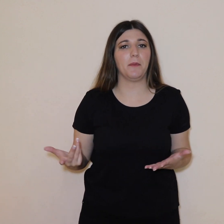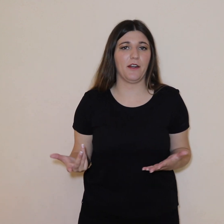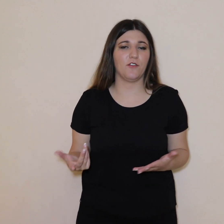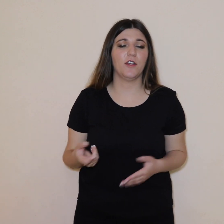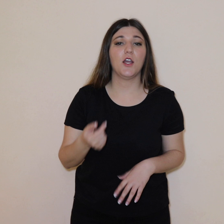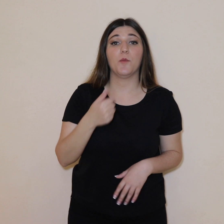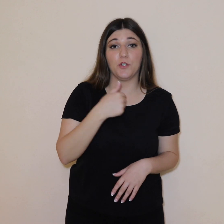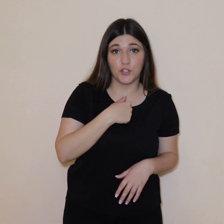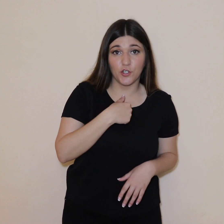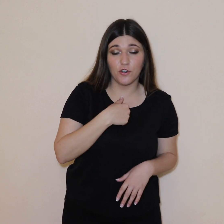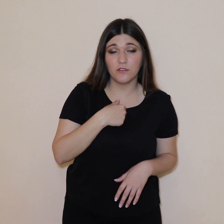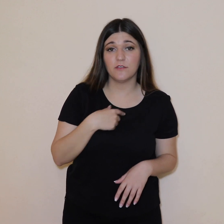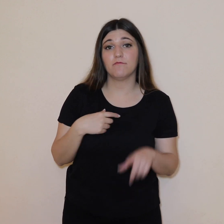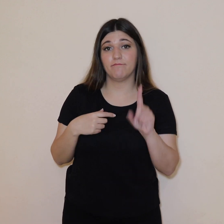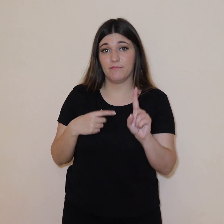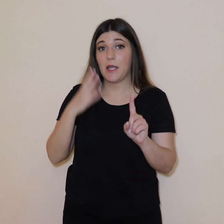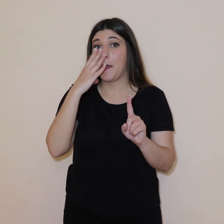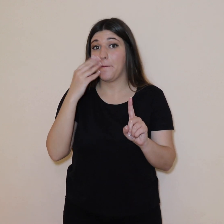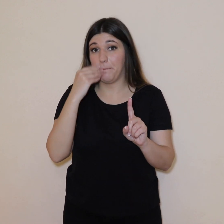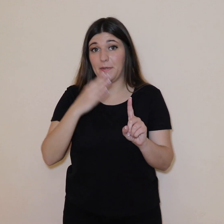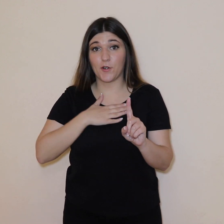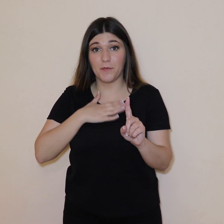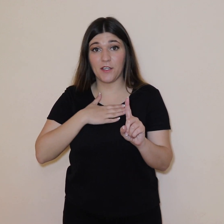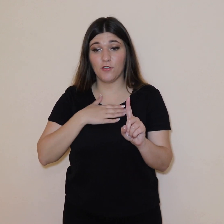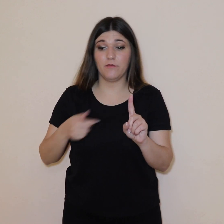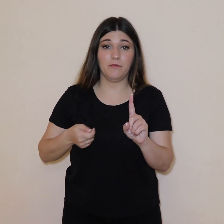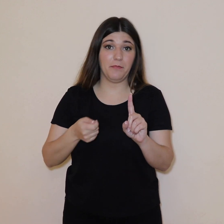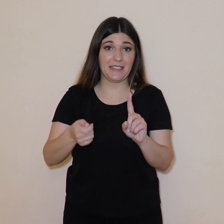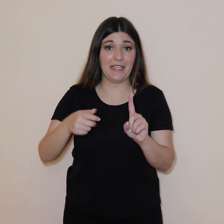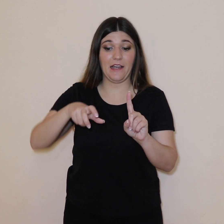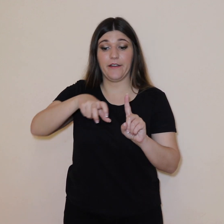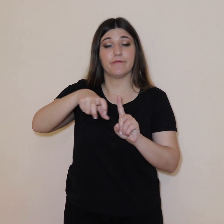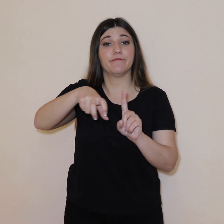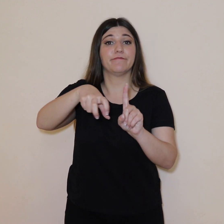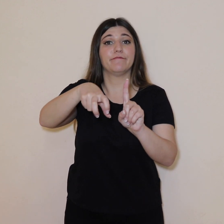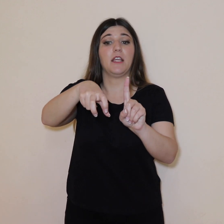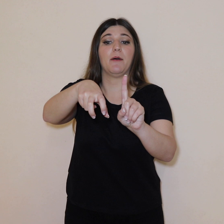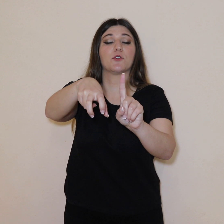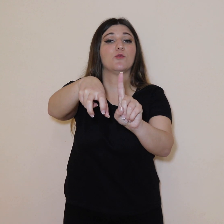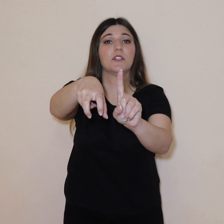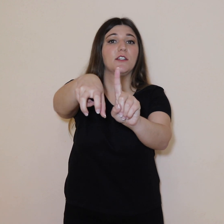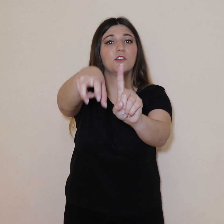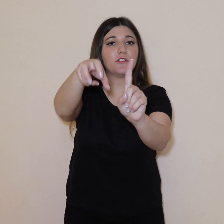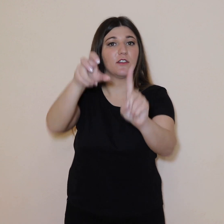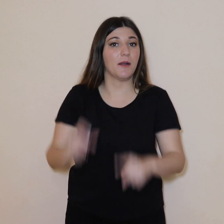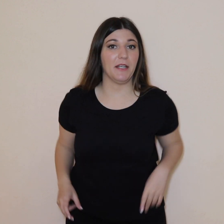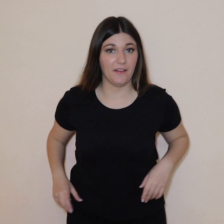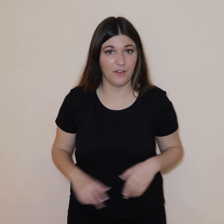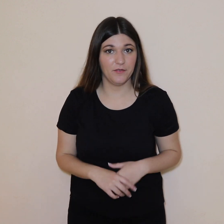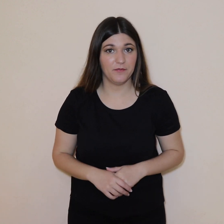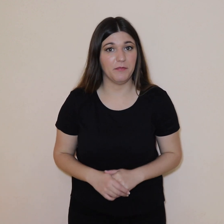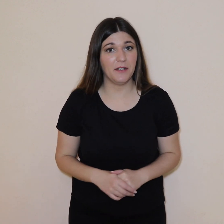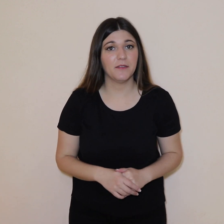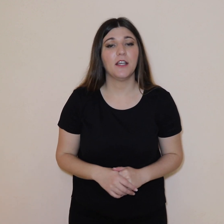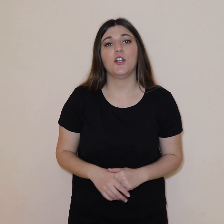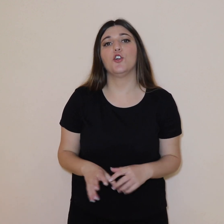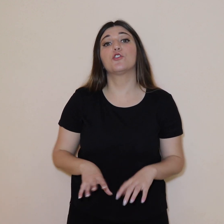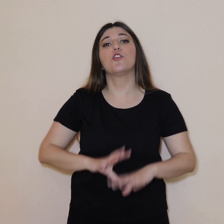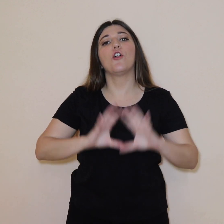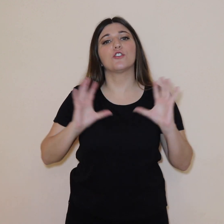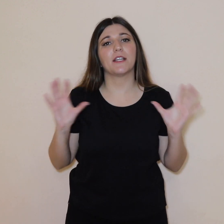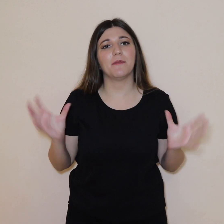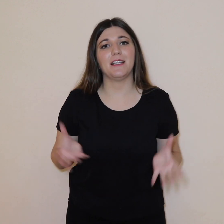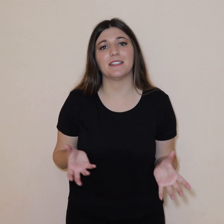mi perro- pues "yo" "perro mío""pasear" y vamos juntitos caminando ¿bien? No todos los animales